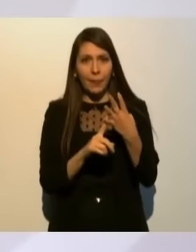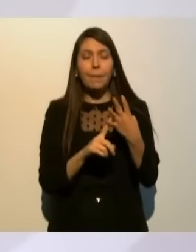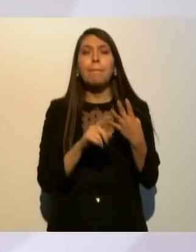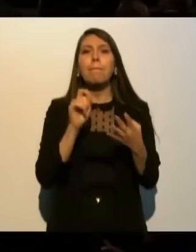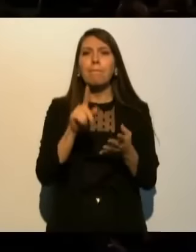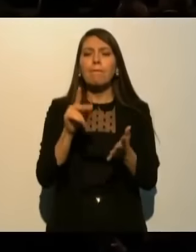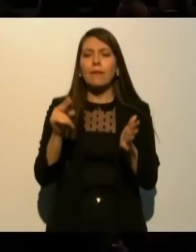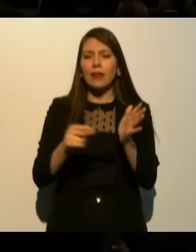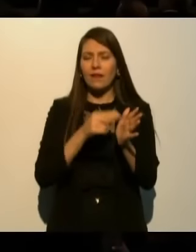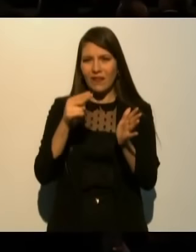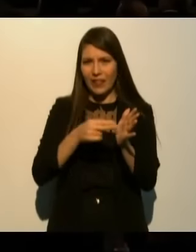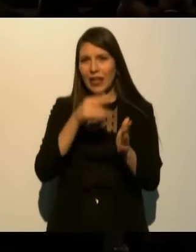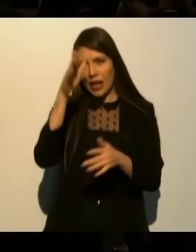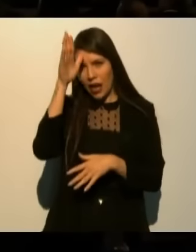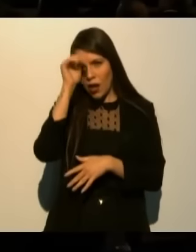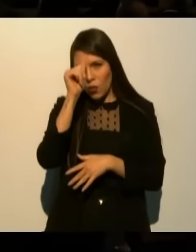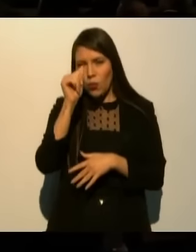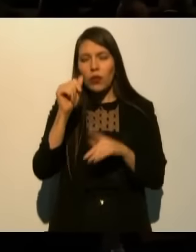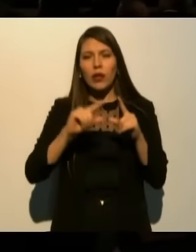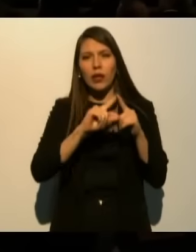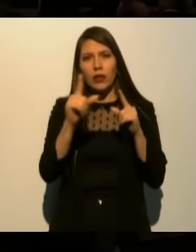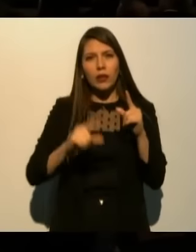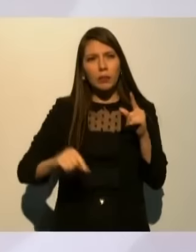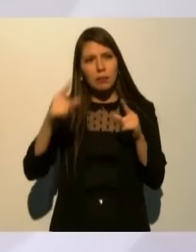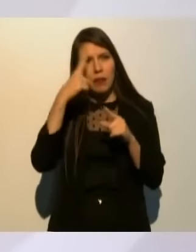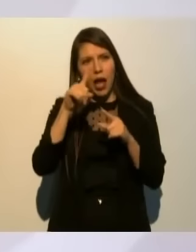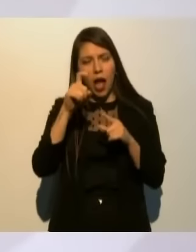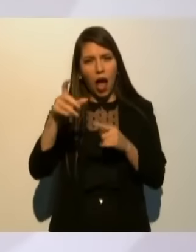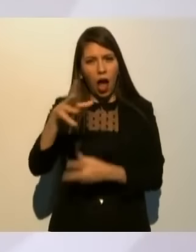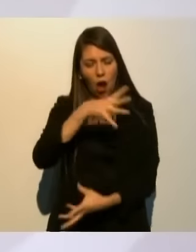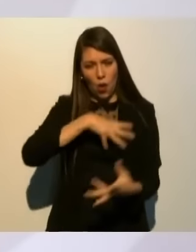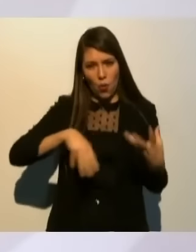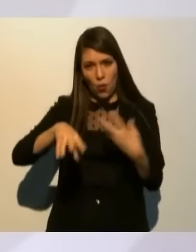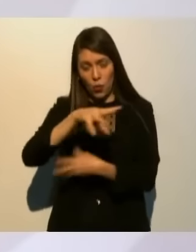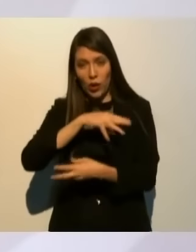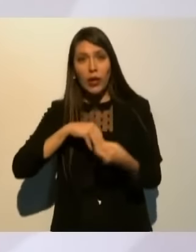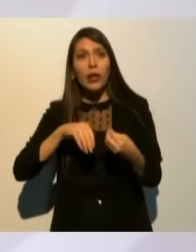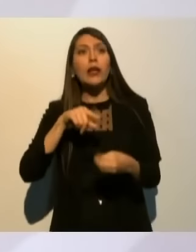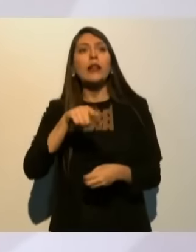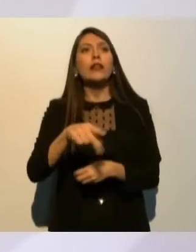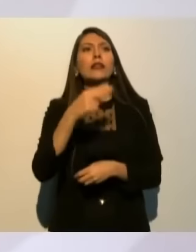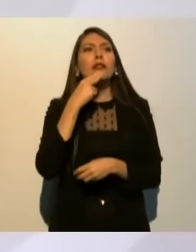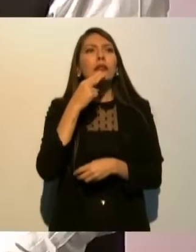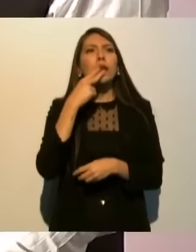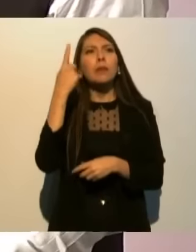al agua y la sustentabilidad que logró sumar a las principales empresas consumidoras de agua en